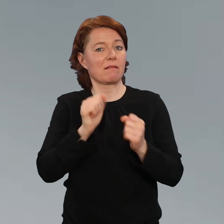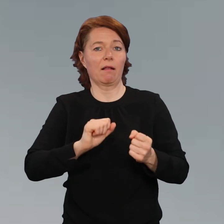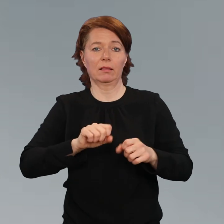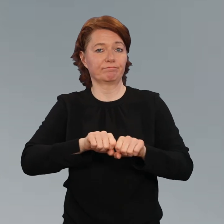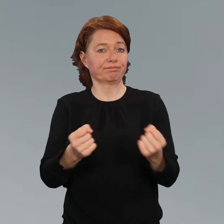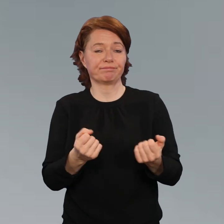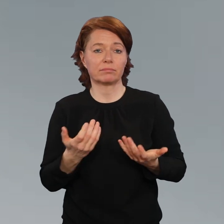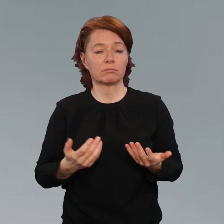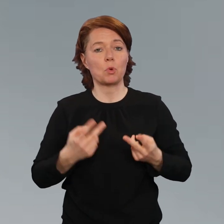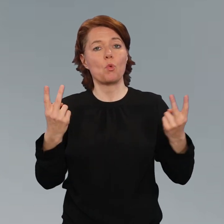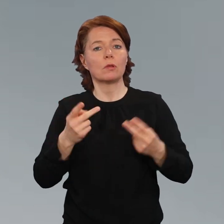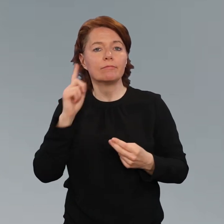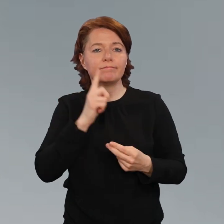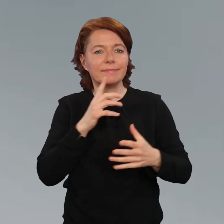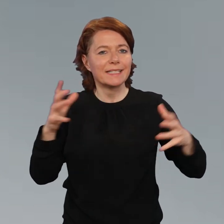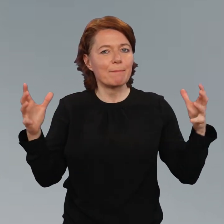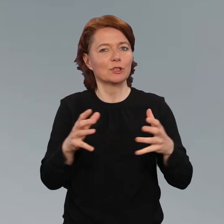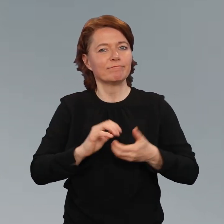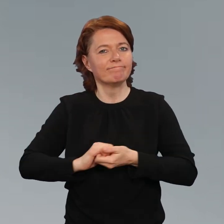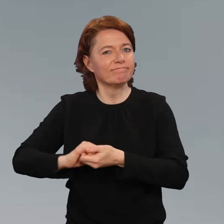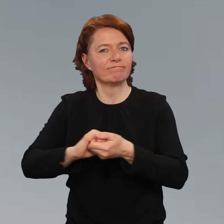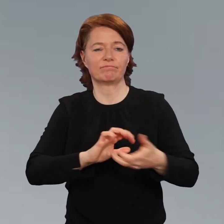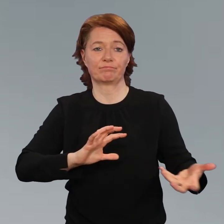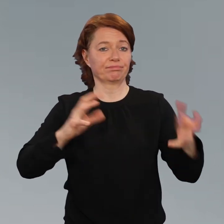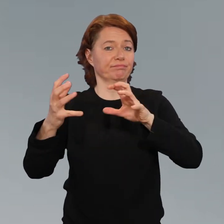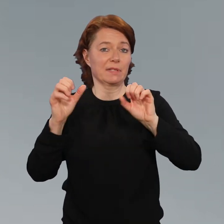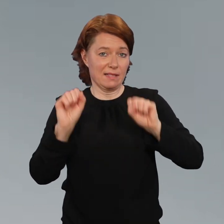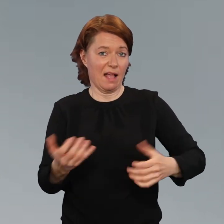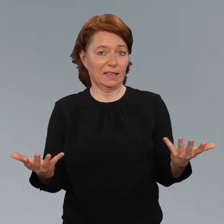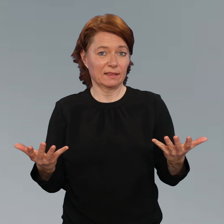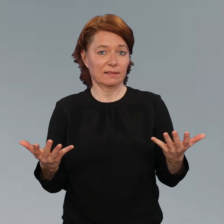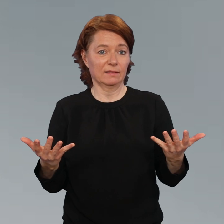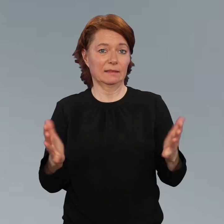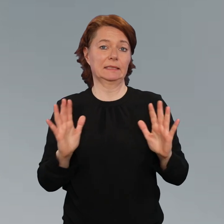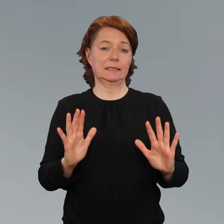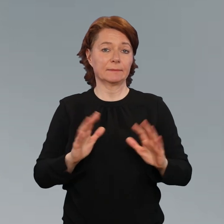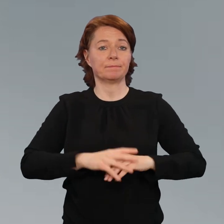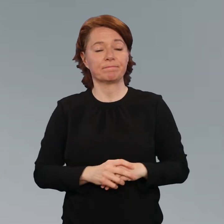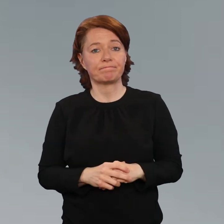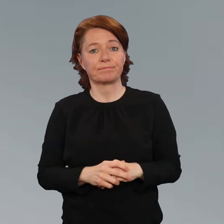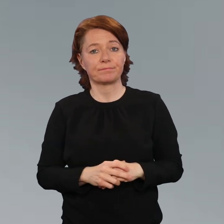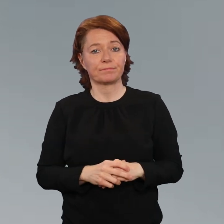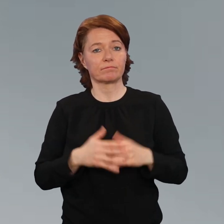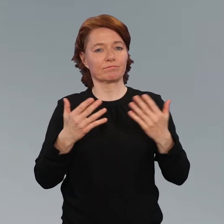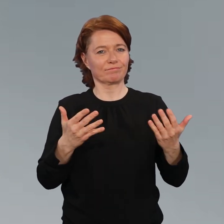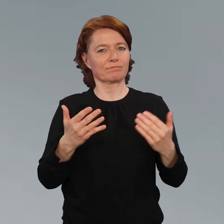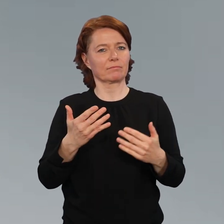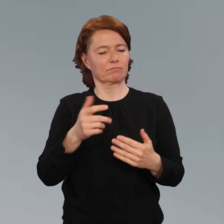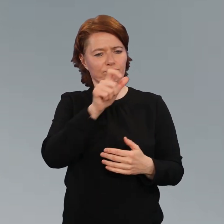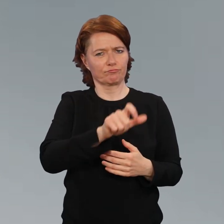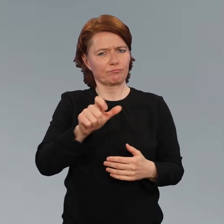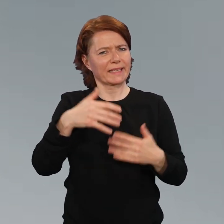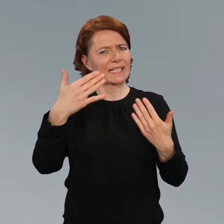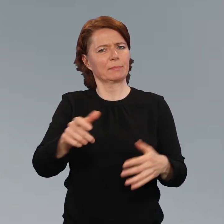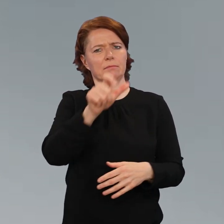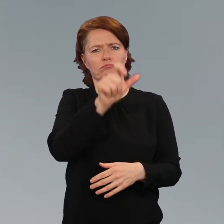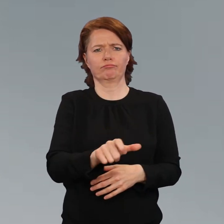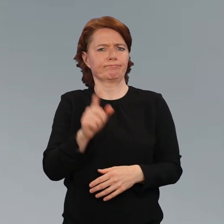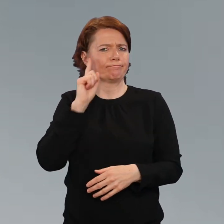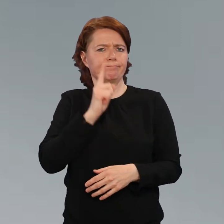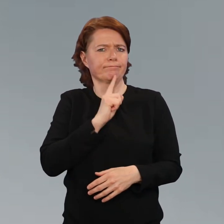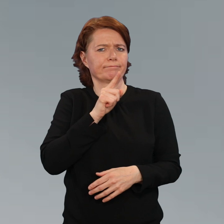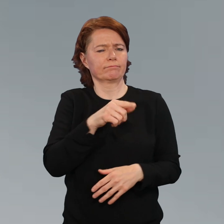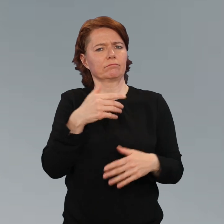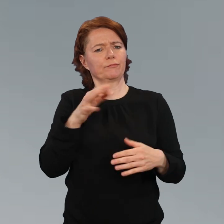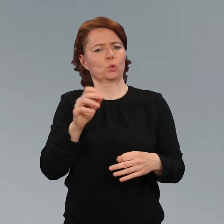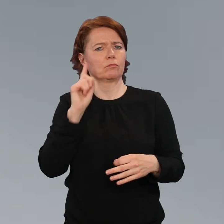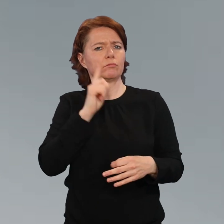auch Freundschaften und den sozialen Zusammenhalt in der Community. Gerade diejenigen in der Community, die über